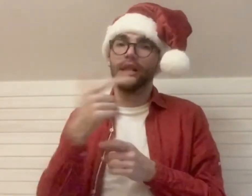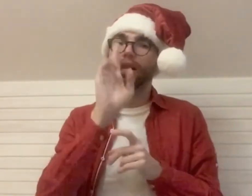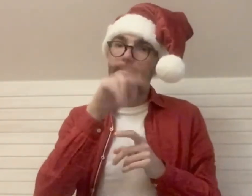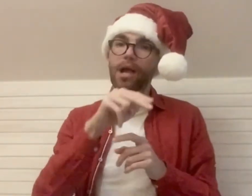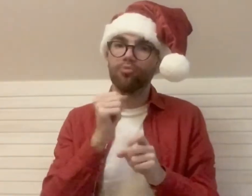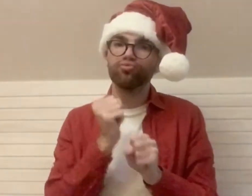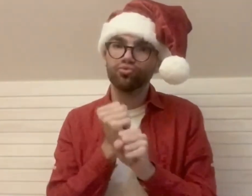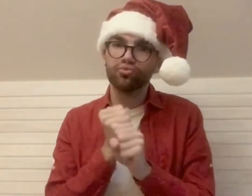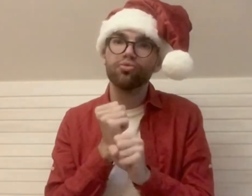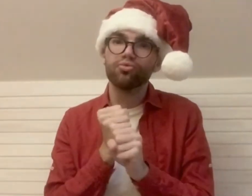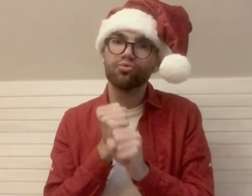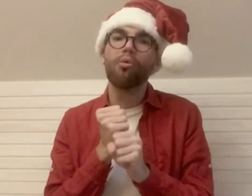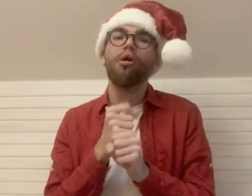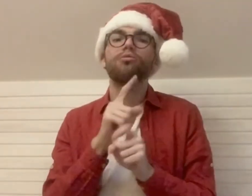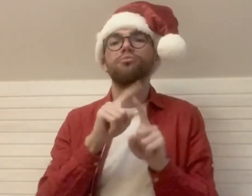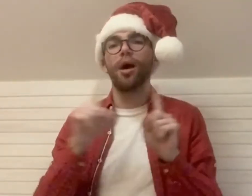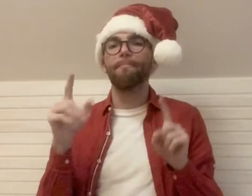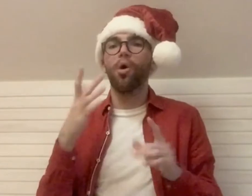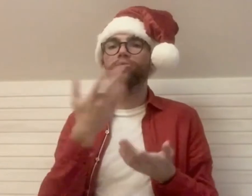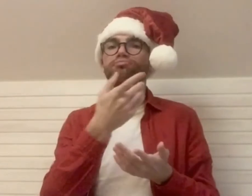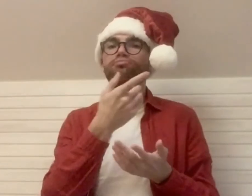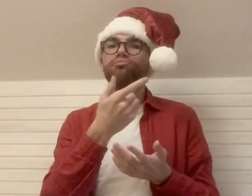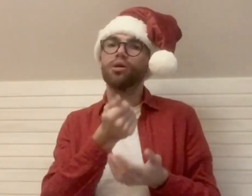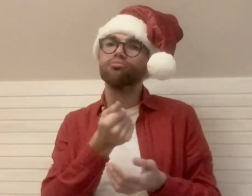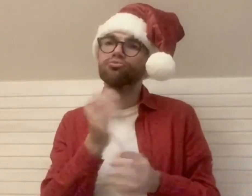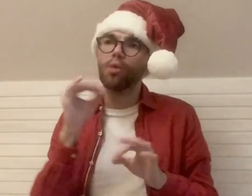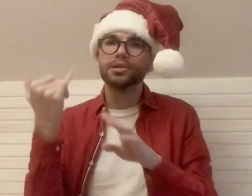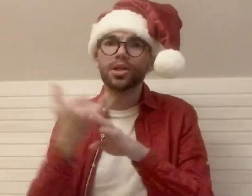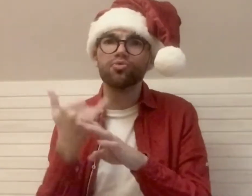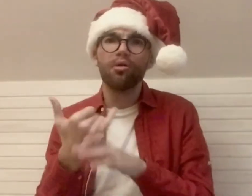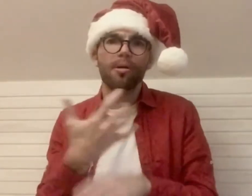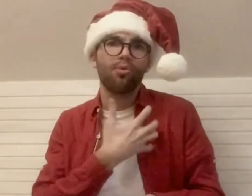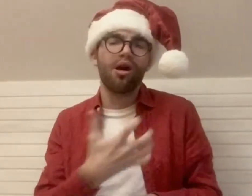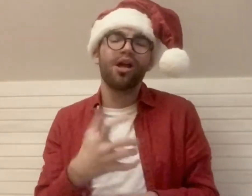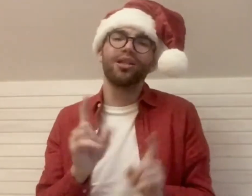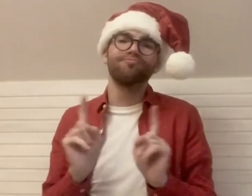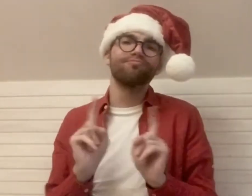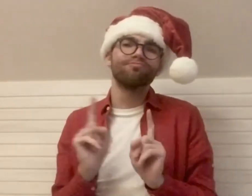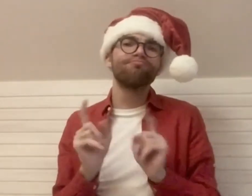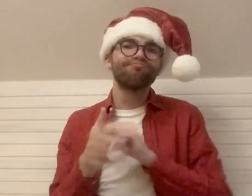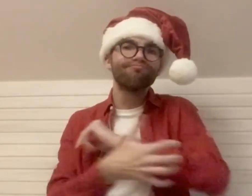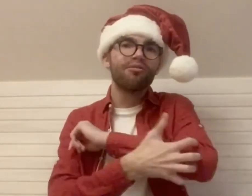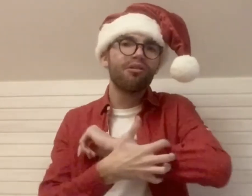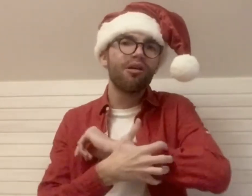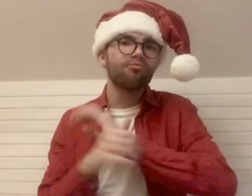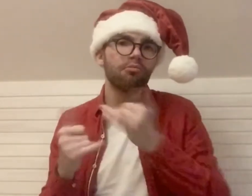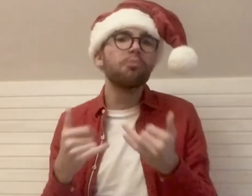Onadva imata službo, vendar nista dobro služila.